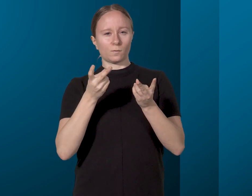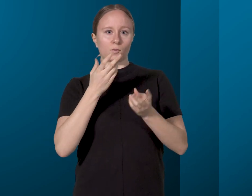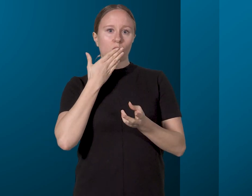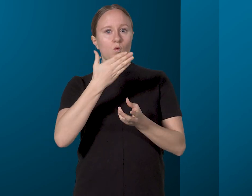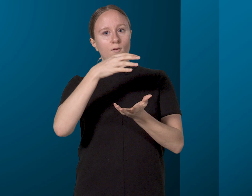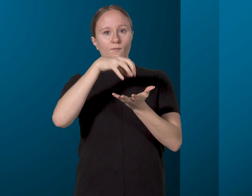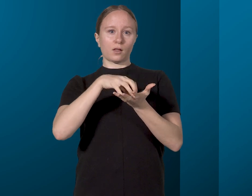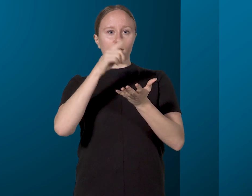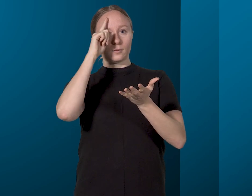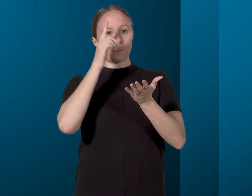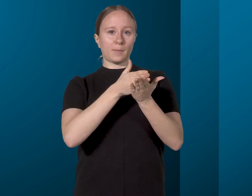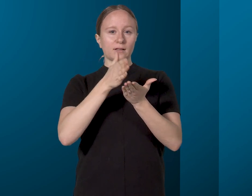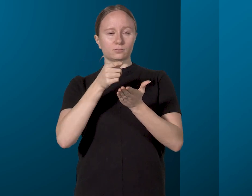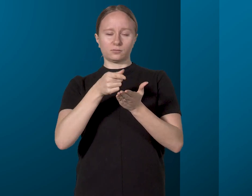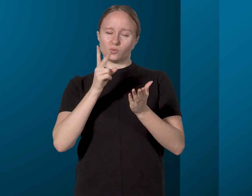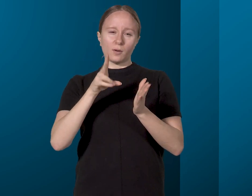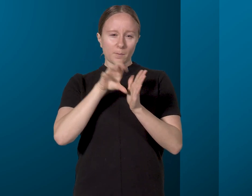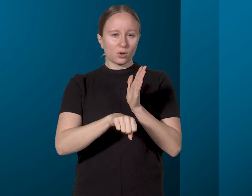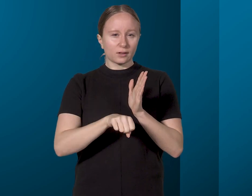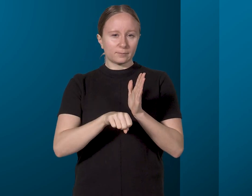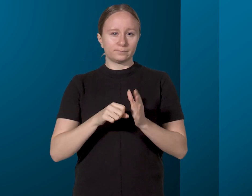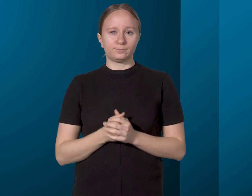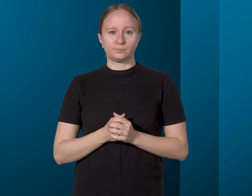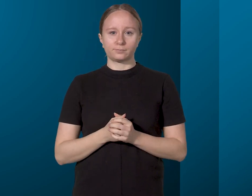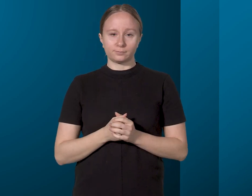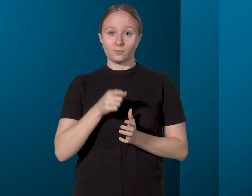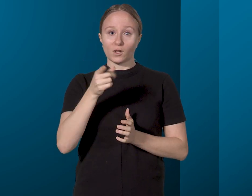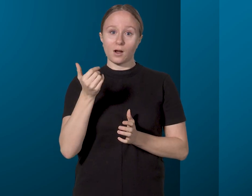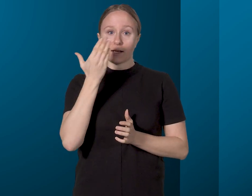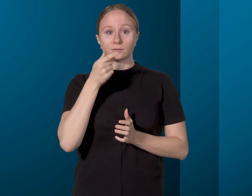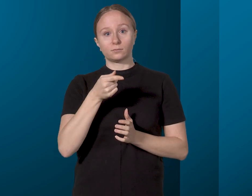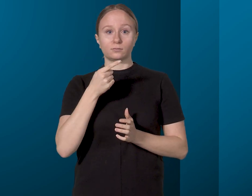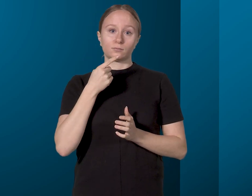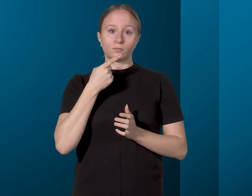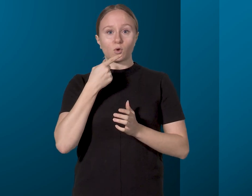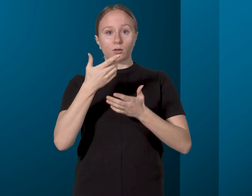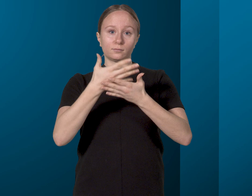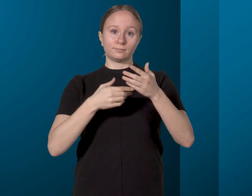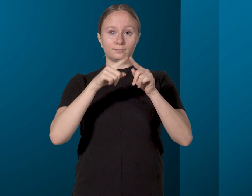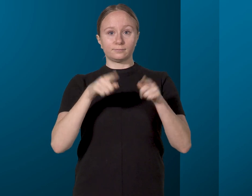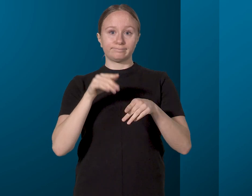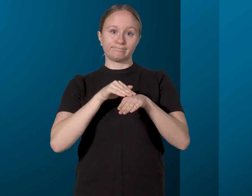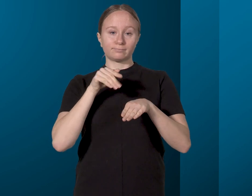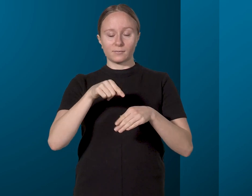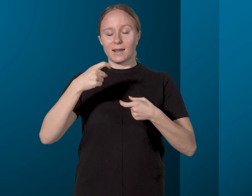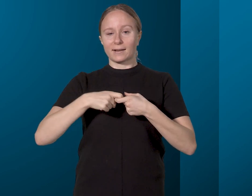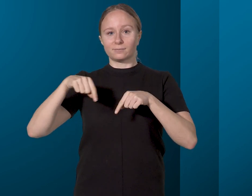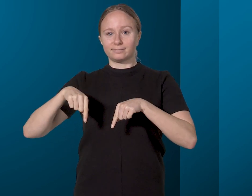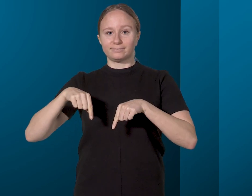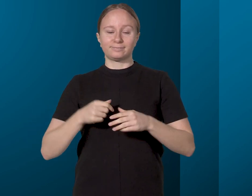Detta bryter mot principerna för god förvaltningssed - i enlighet med förvaltningslagen. Du kan läsa ställningstagandet i sin helhet via länken nedan.